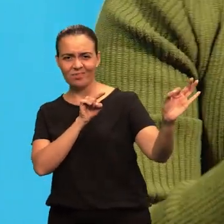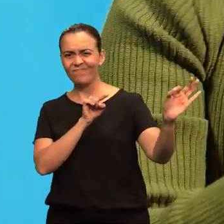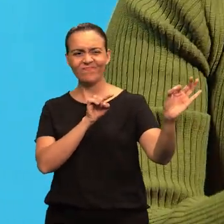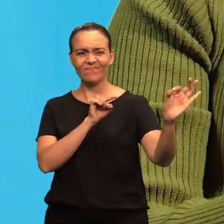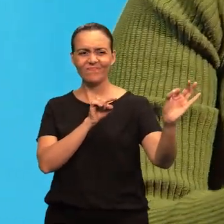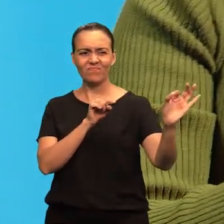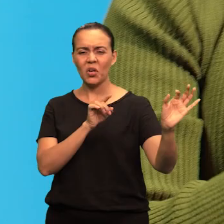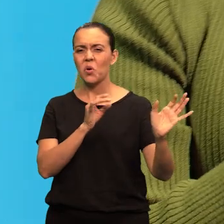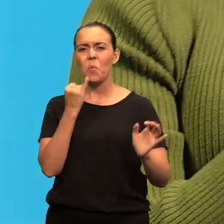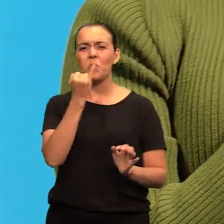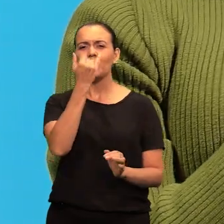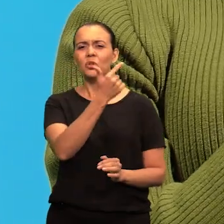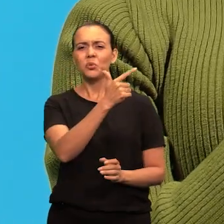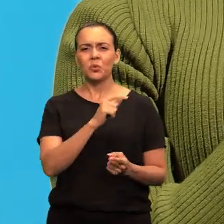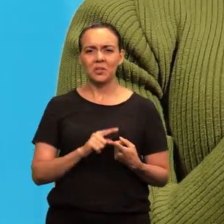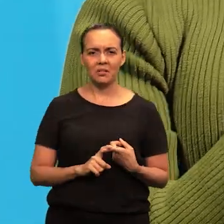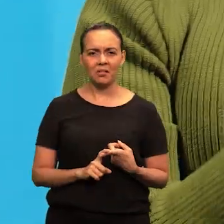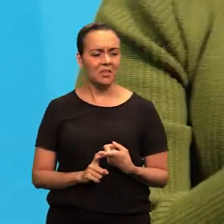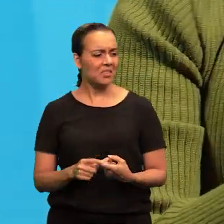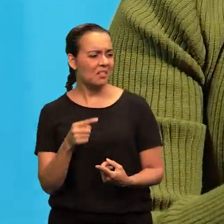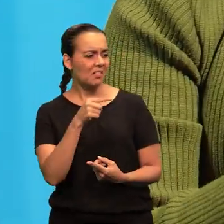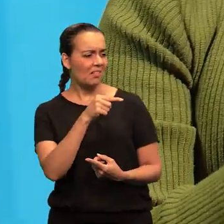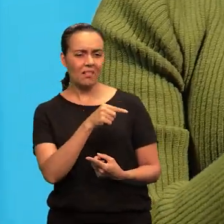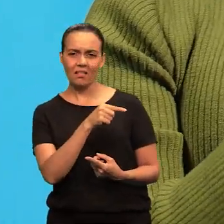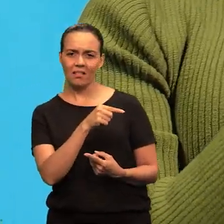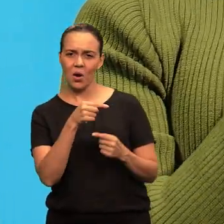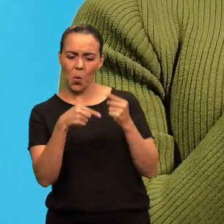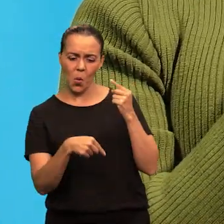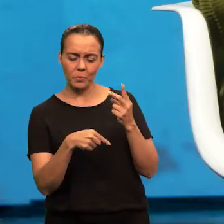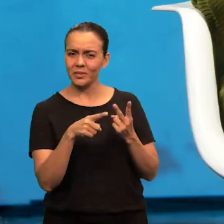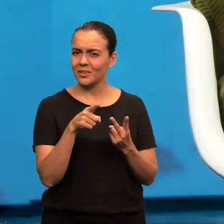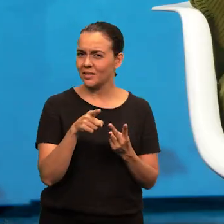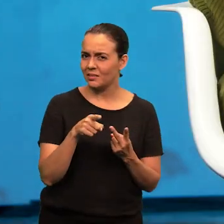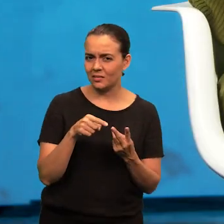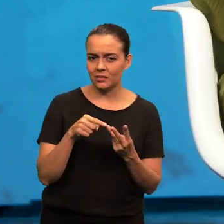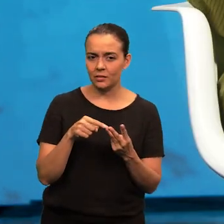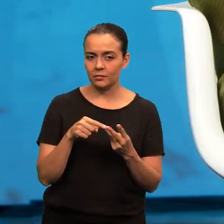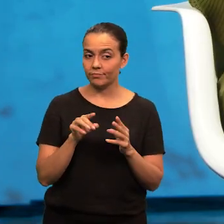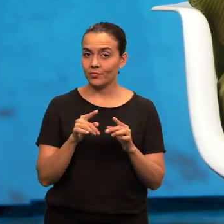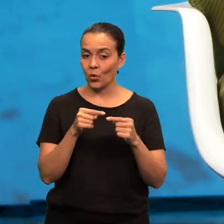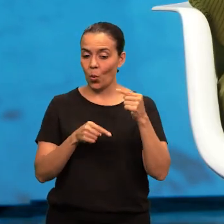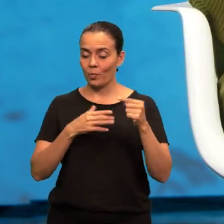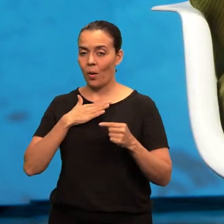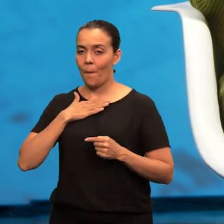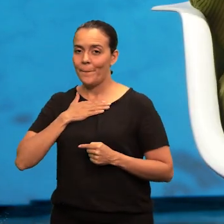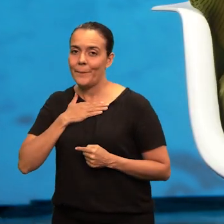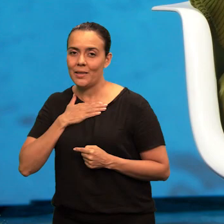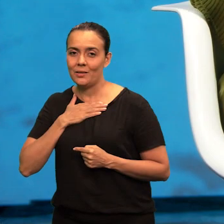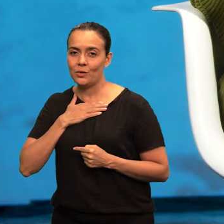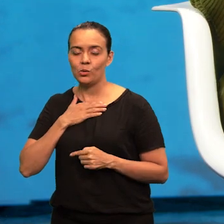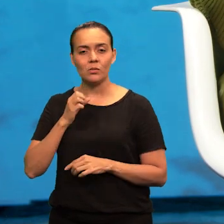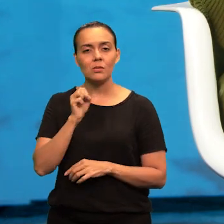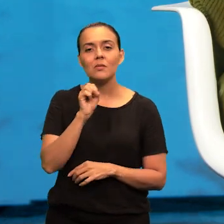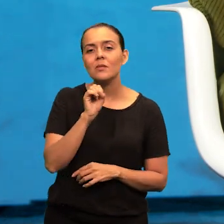é inadequado, é patológico. Se as pessoas e as existências